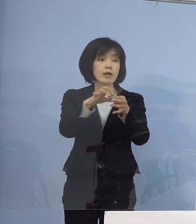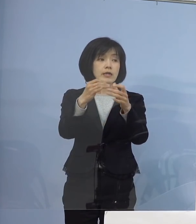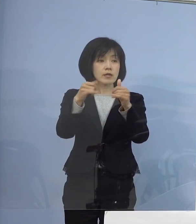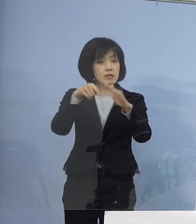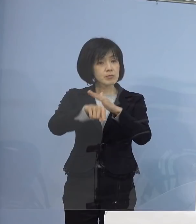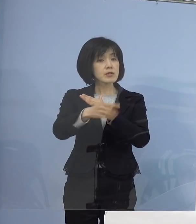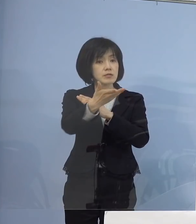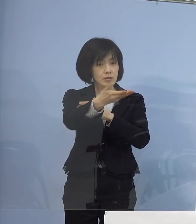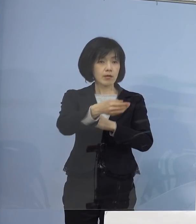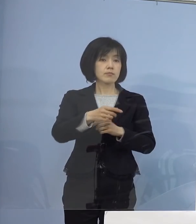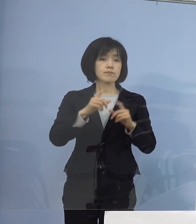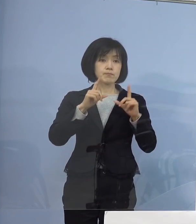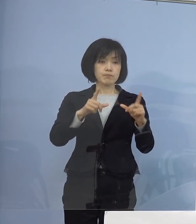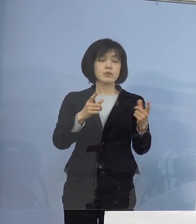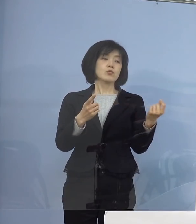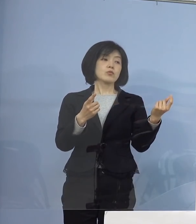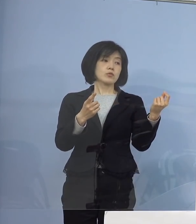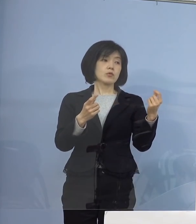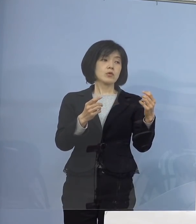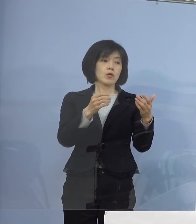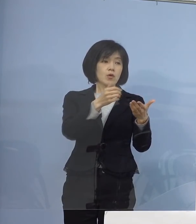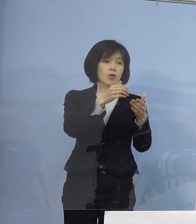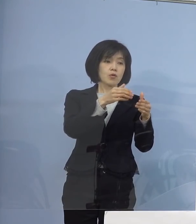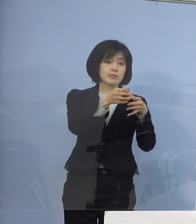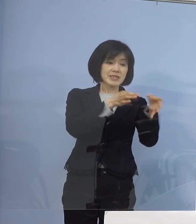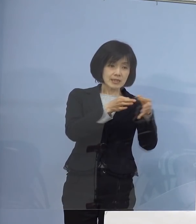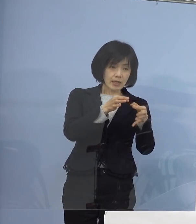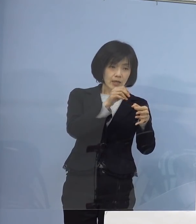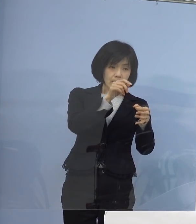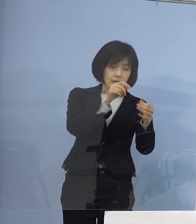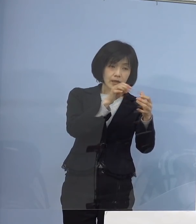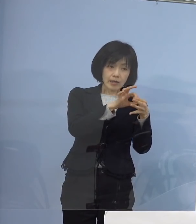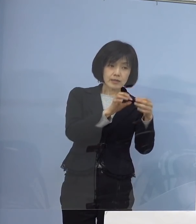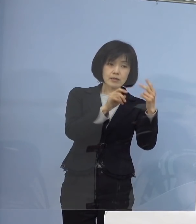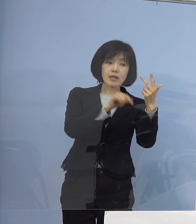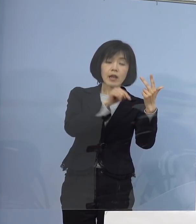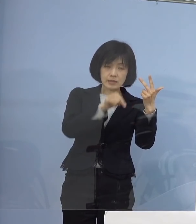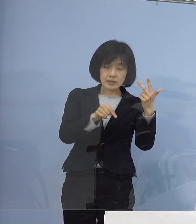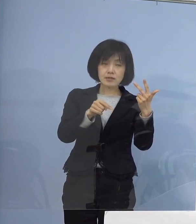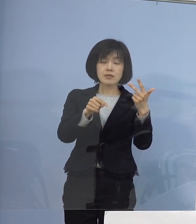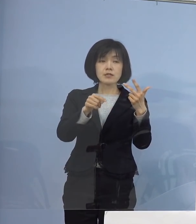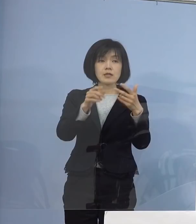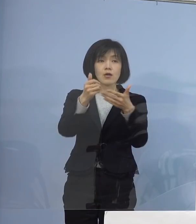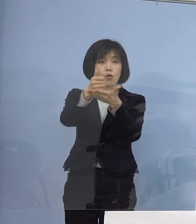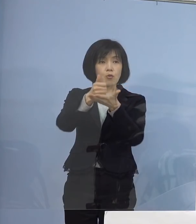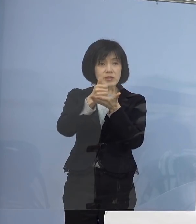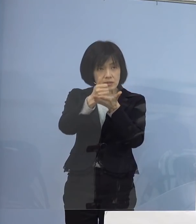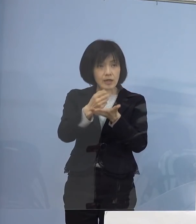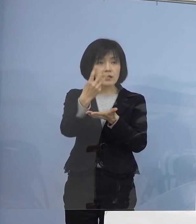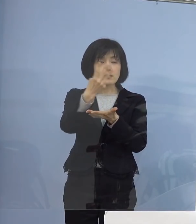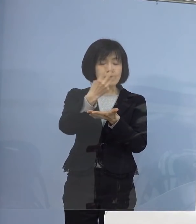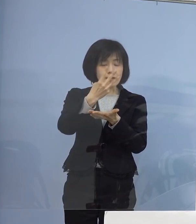お店サイドの方が7例、お客さんが3例で、 これらの関係者が1例